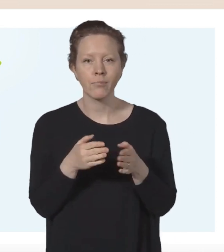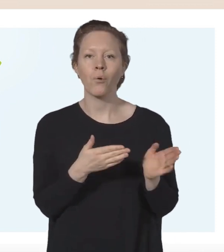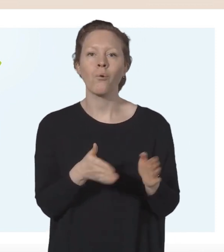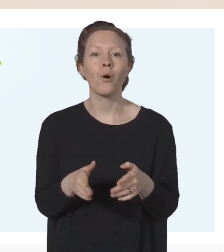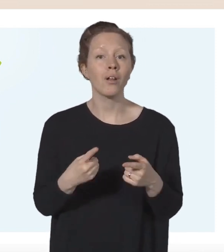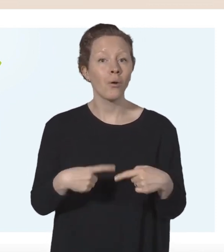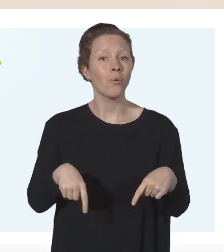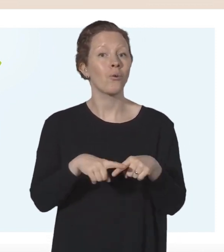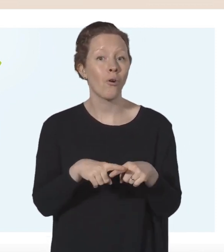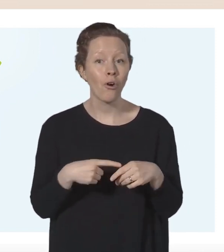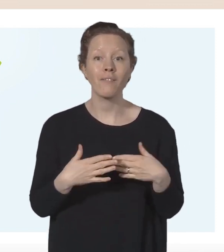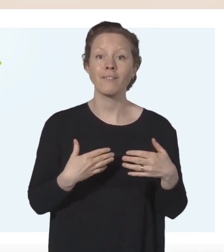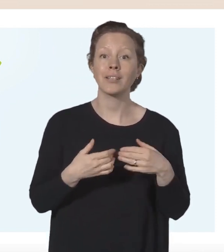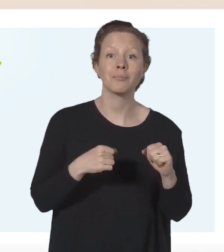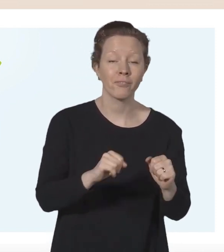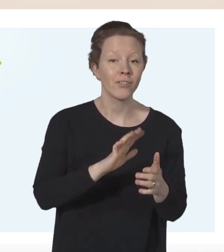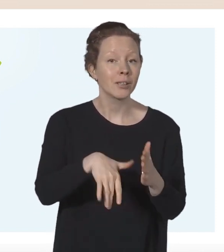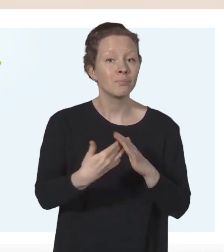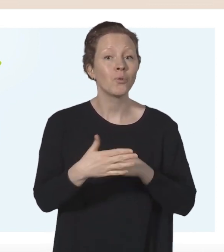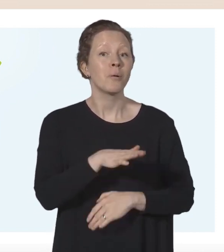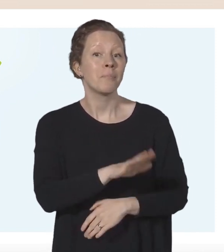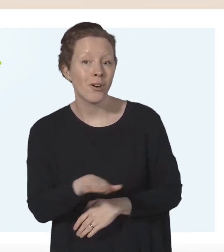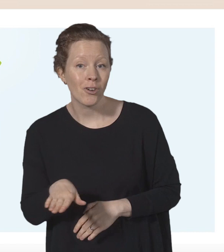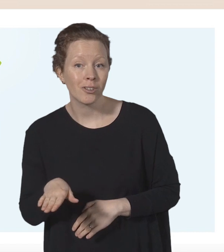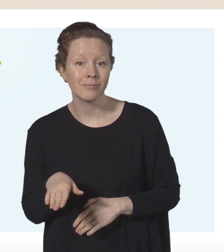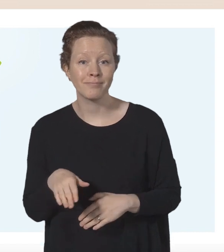till att organisera lokal verksamhet för teckenspråkiga barn.